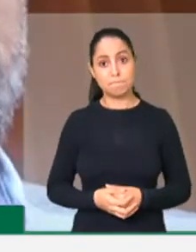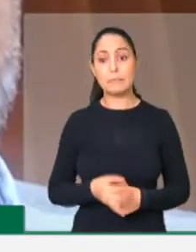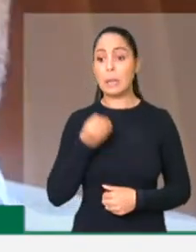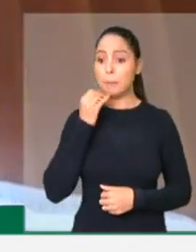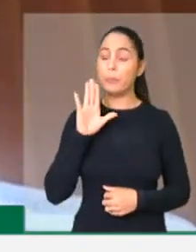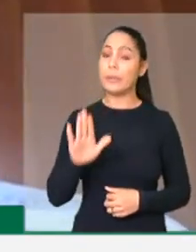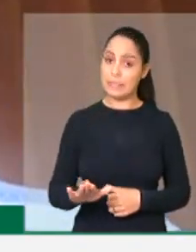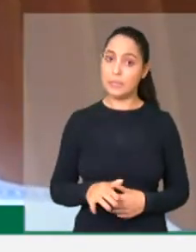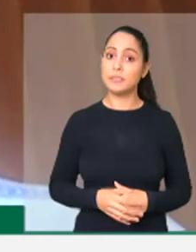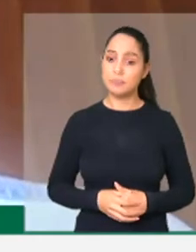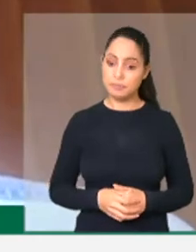QUE ESTAMOS AQUI COMO TODOS SABEMOS, FALANDO DO FUNDO DE